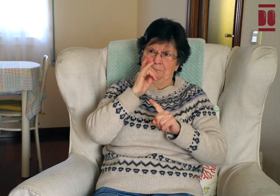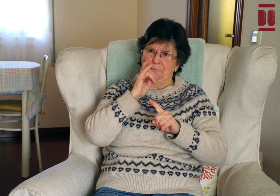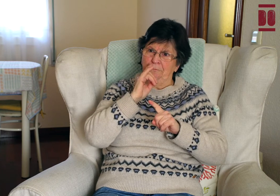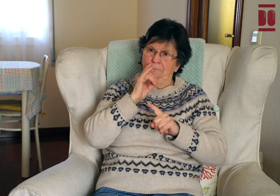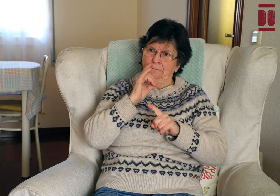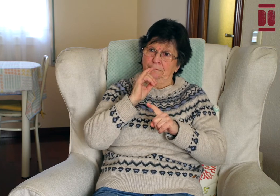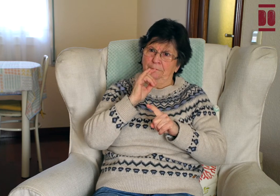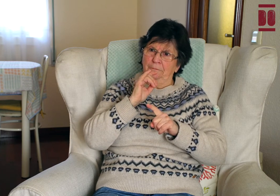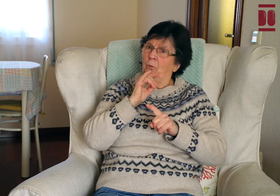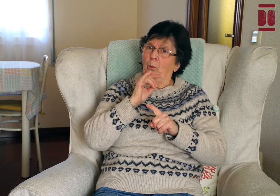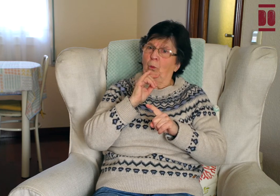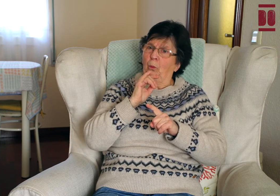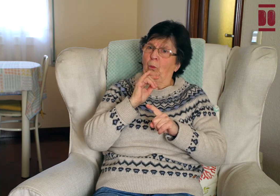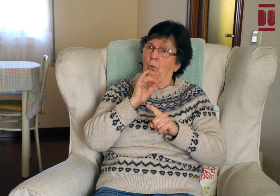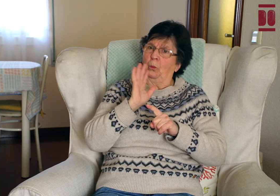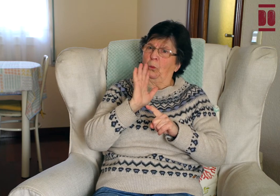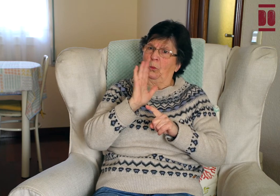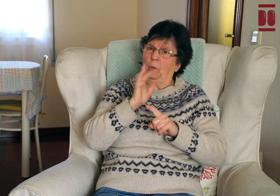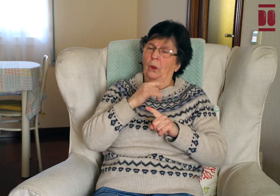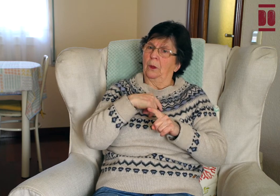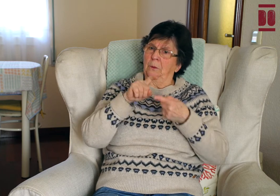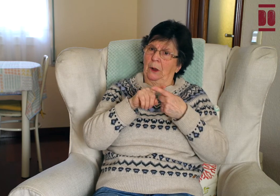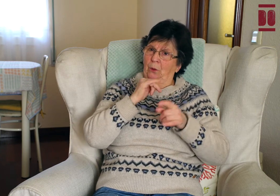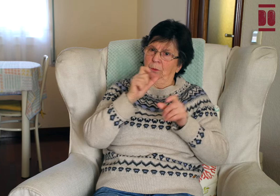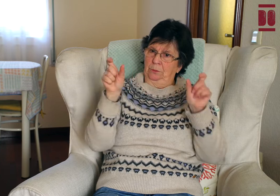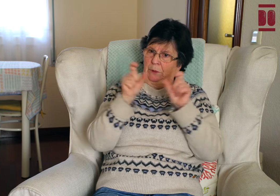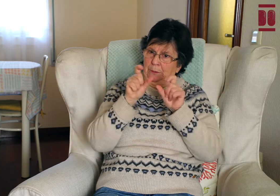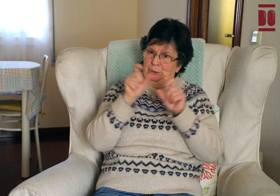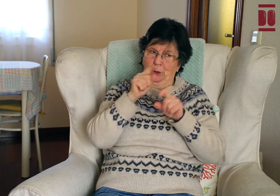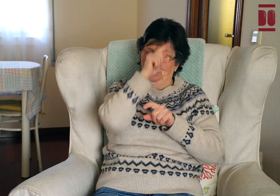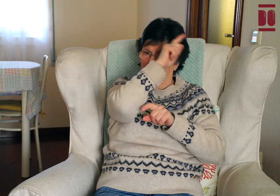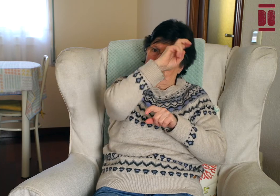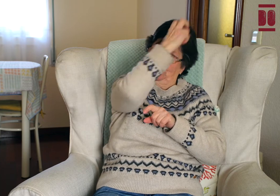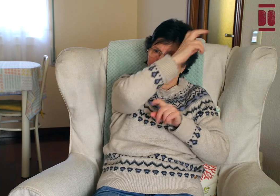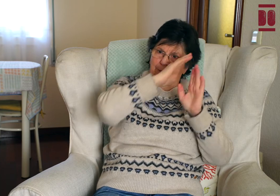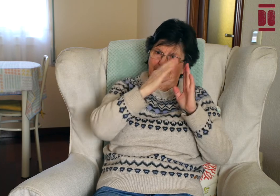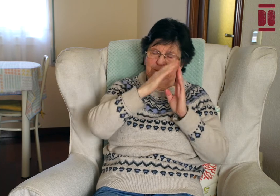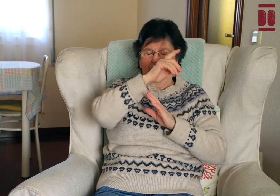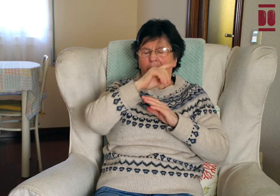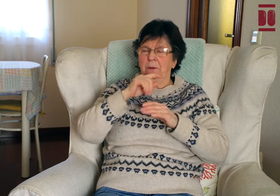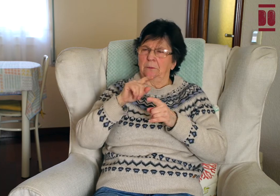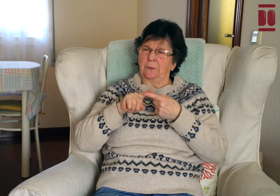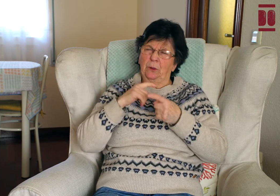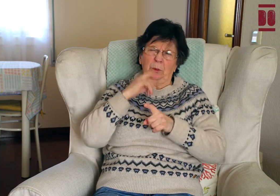No, no, no, nada. Mi marido lo comprobó con la televisión. Allí, en la casa